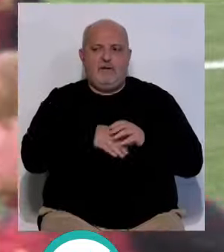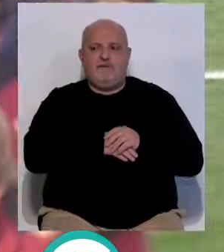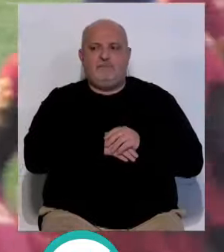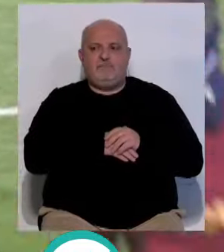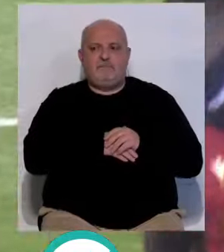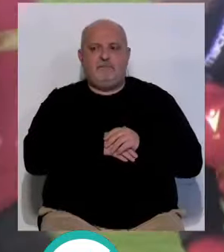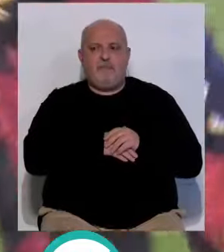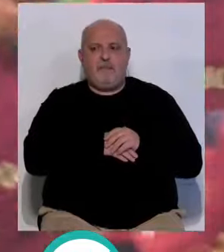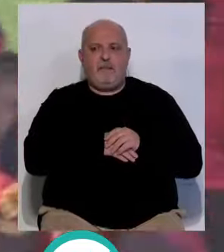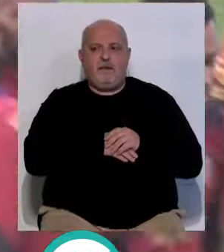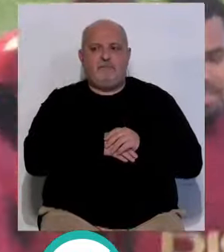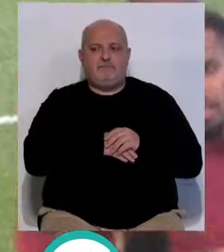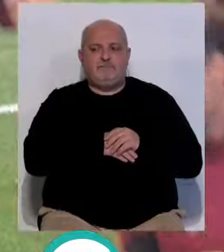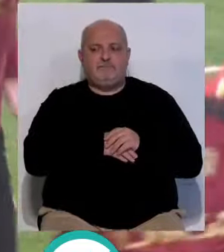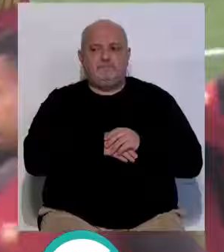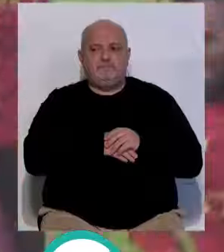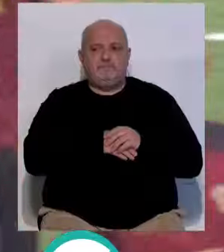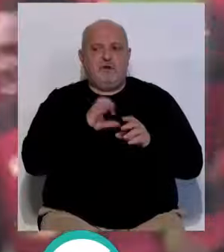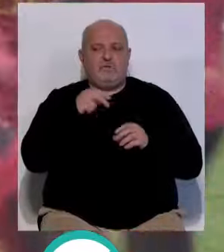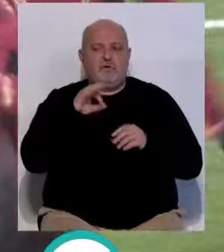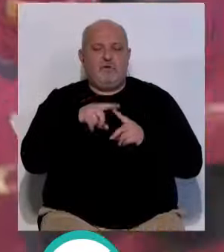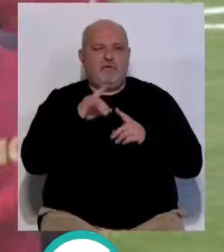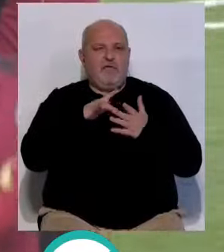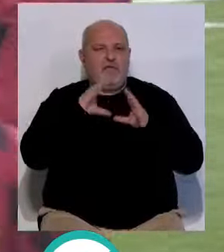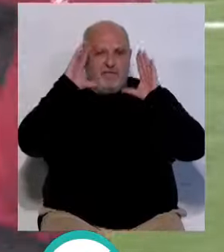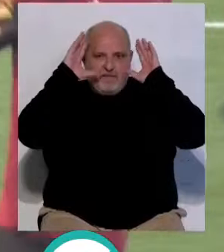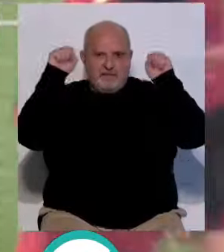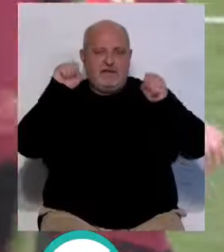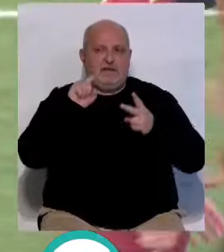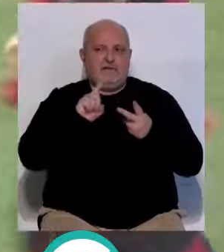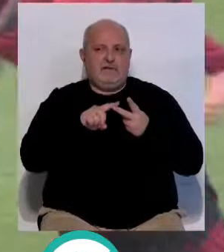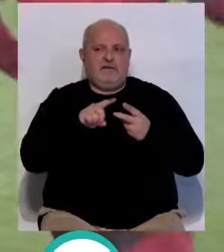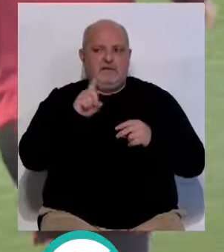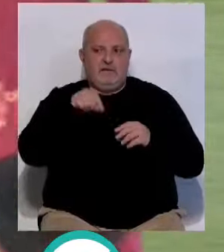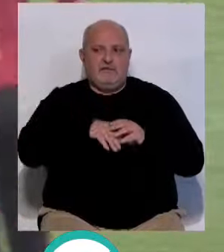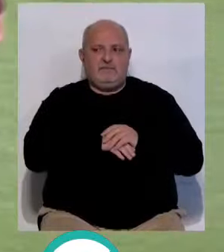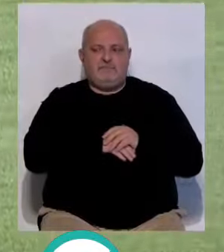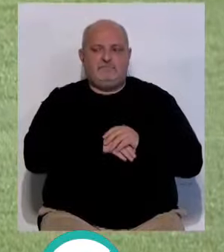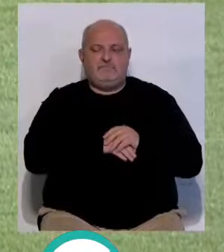que regaló la la de sobrino el dí del Celta laada que ha fue impresionante impresionante el jugador